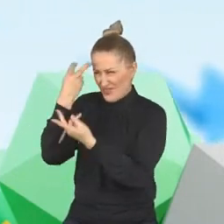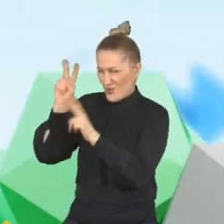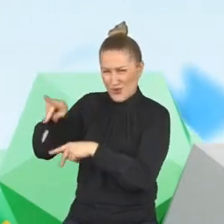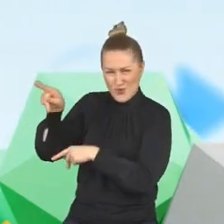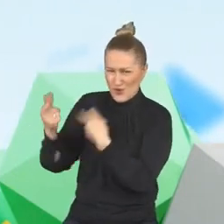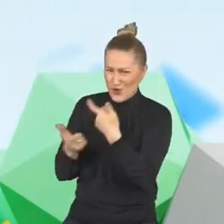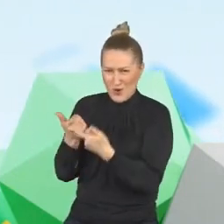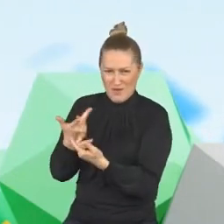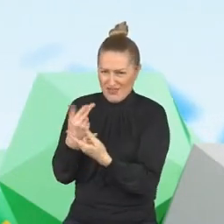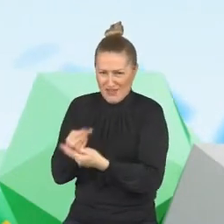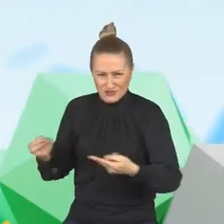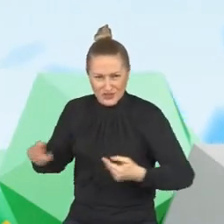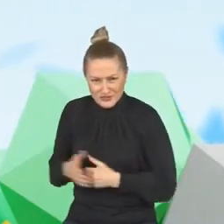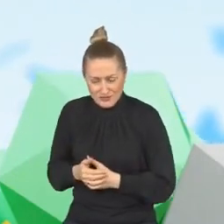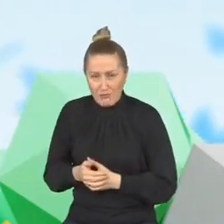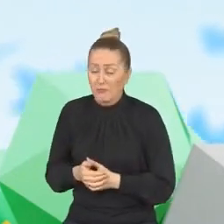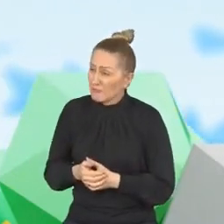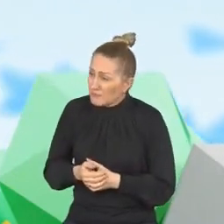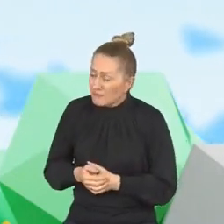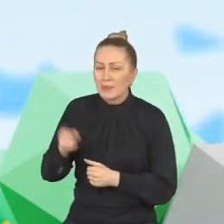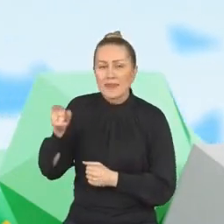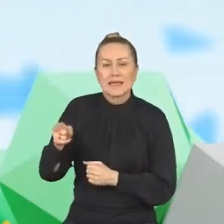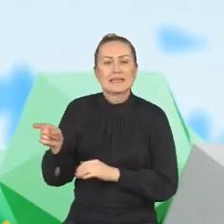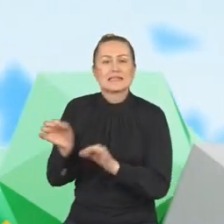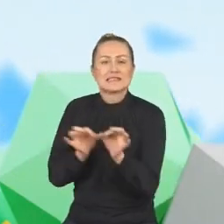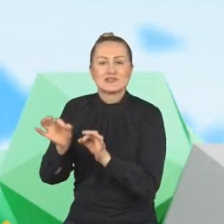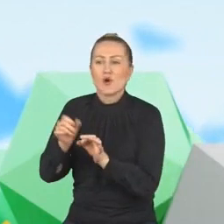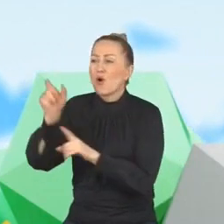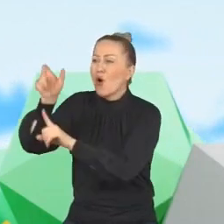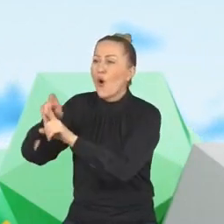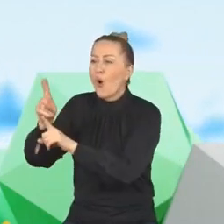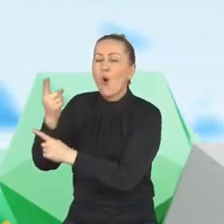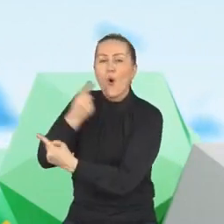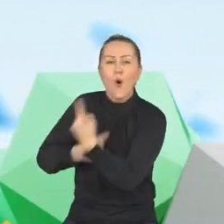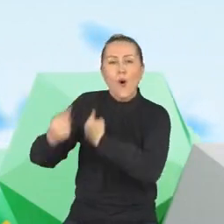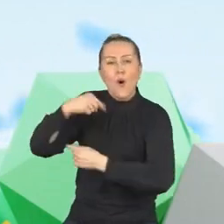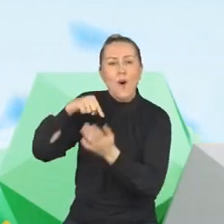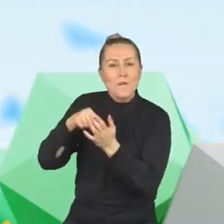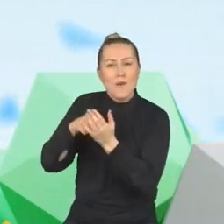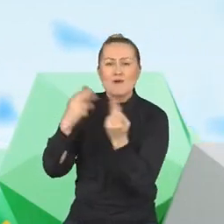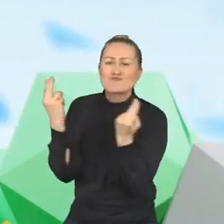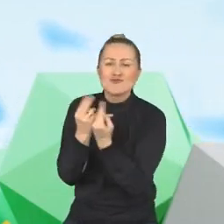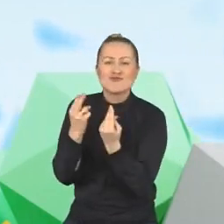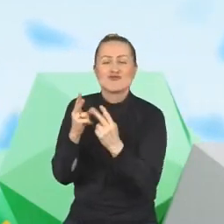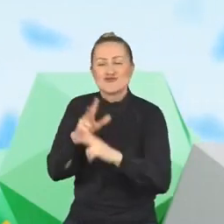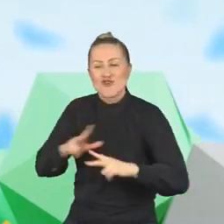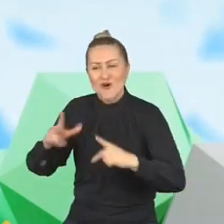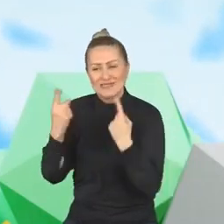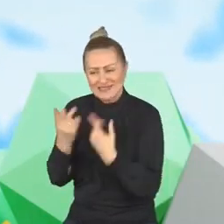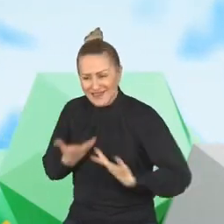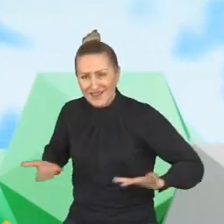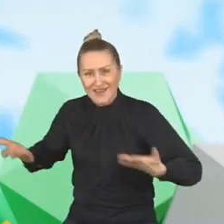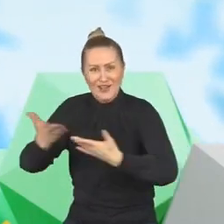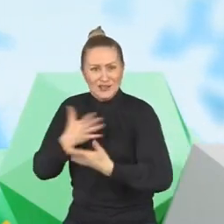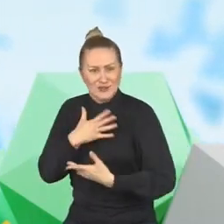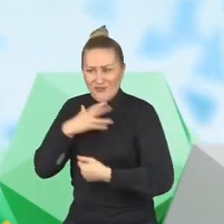Taka historia opowiedziana przez osoby nam bliskie w takich familiarnych stosunkach mogłaby na nas oczywiście wpłynąć być